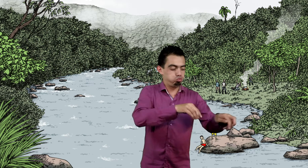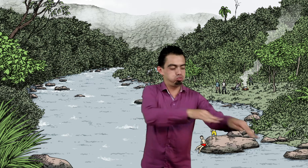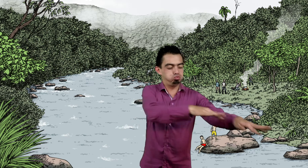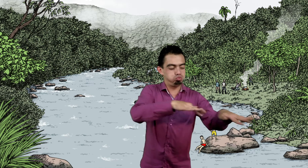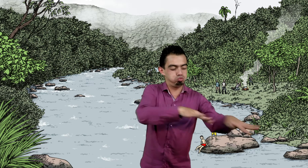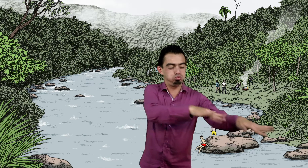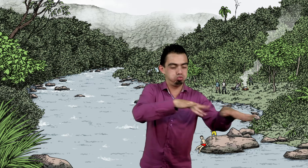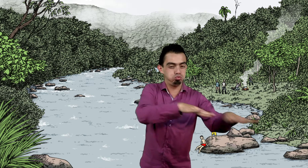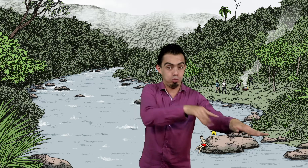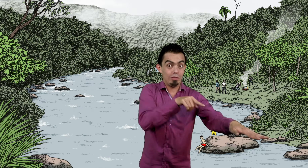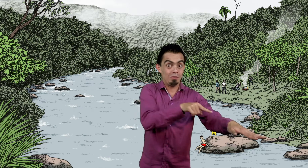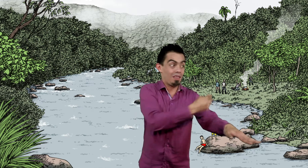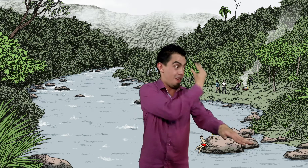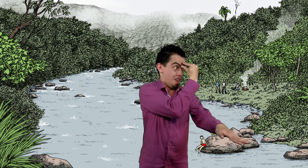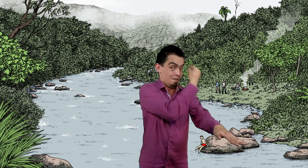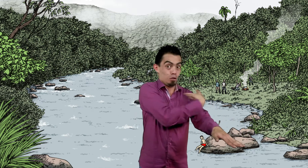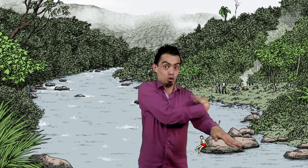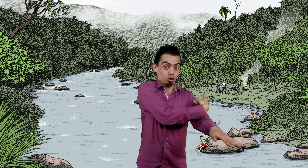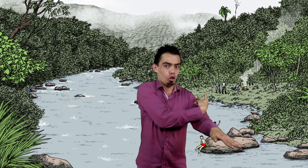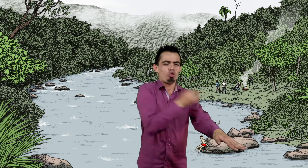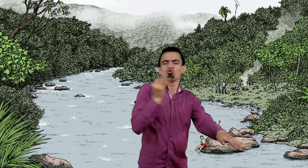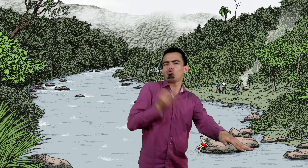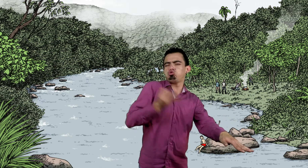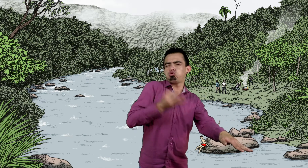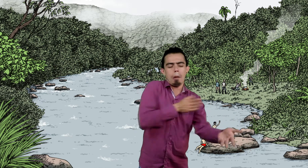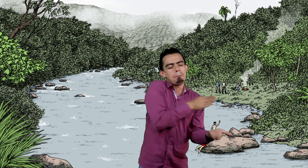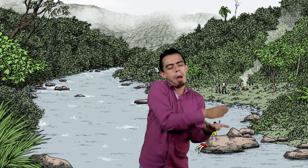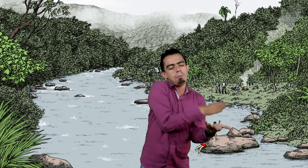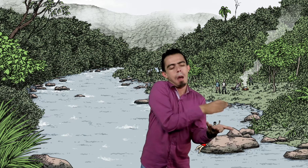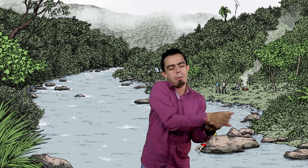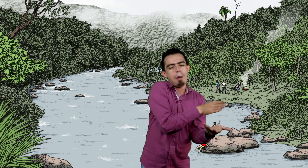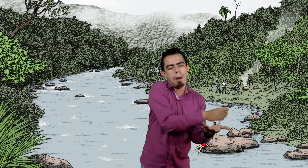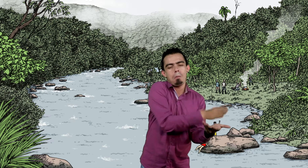Con Enrique íbamos con frecuencia a este lugar.